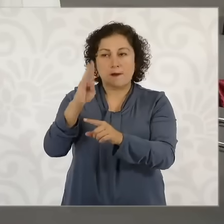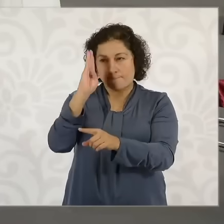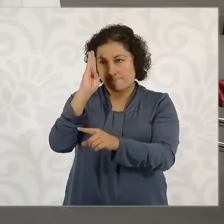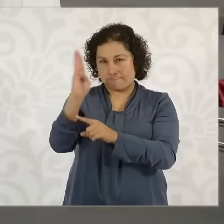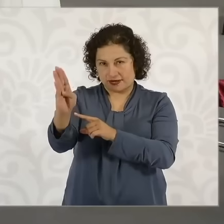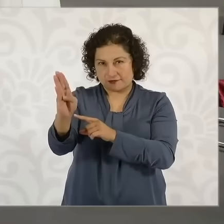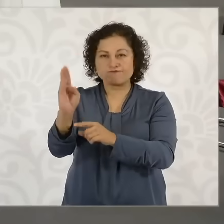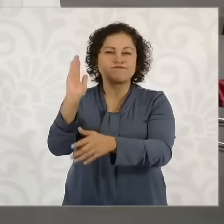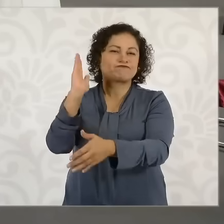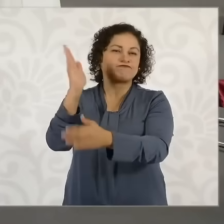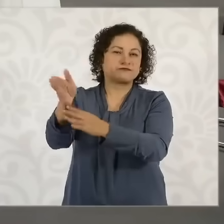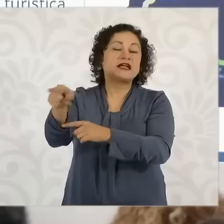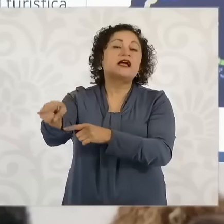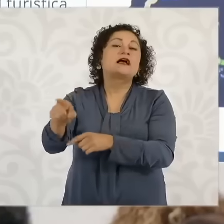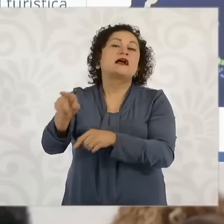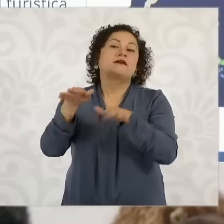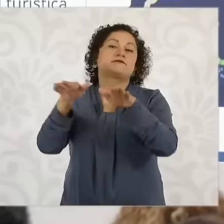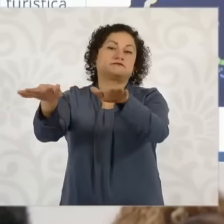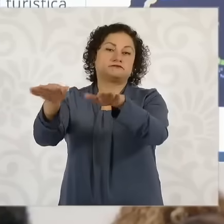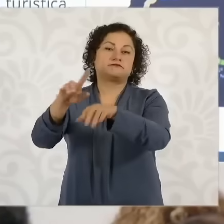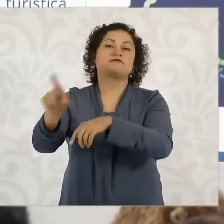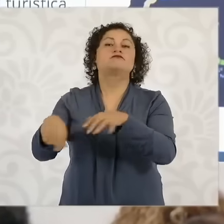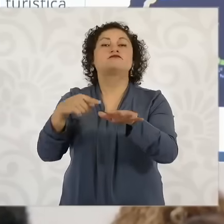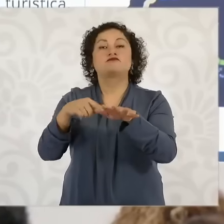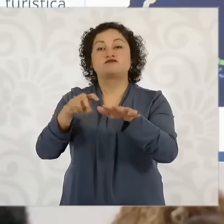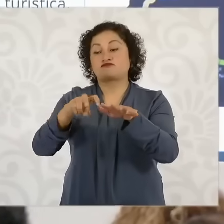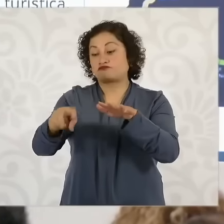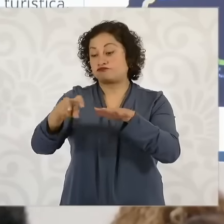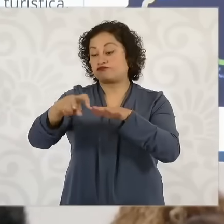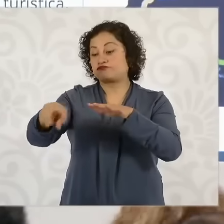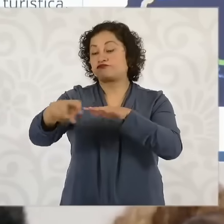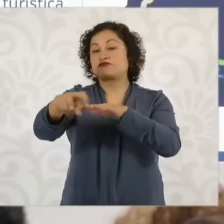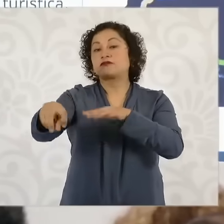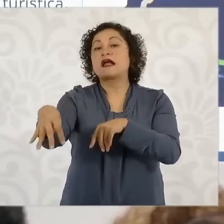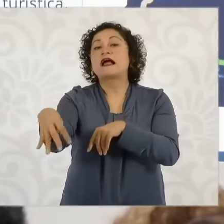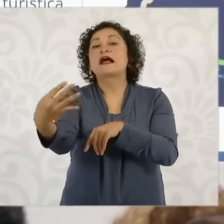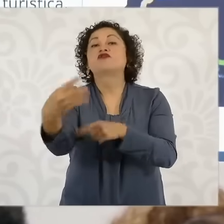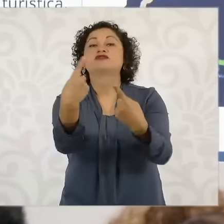la estación de Cancún y en 14 estaciones más donde hay problemas de conectividad estamos brindando